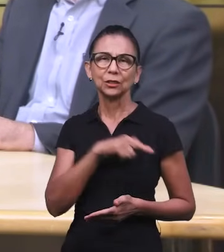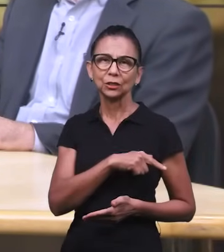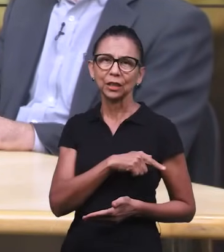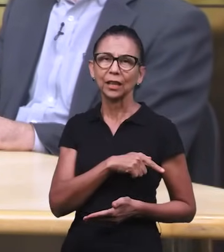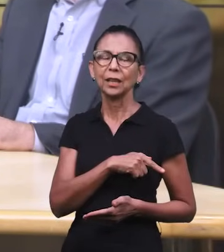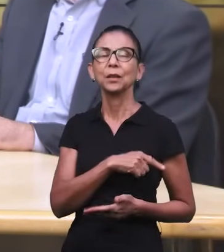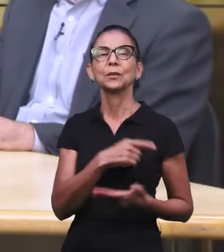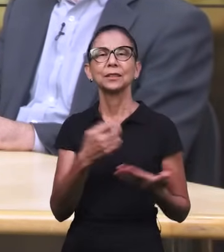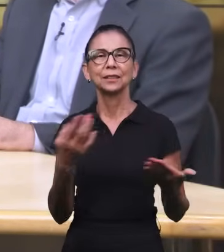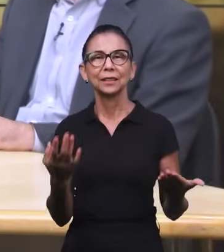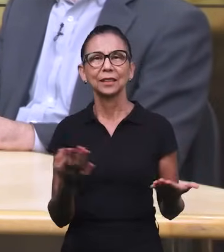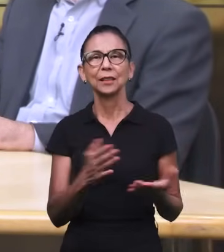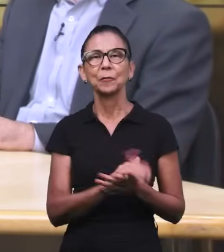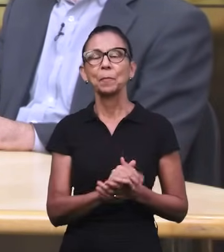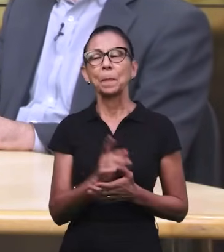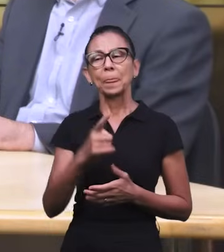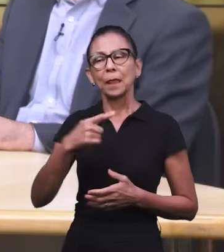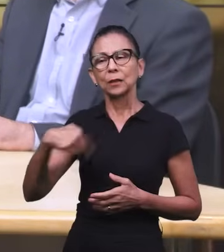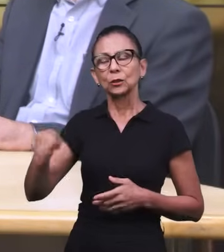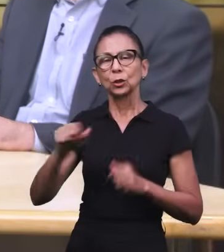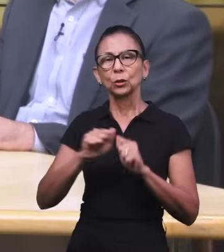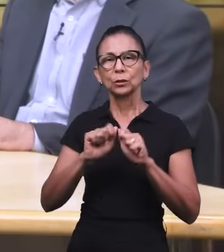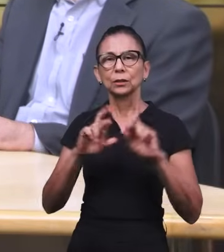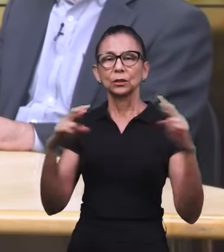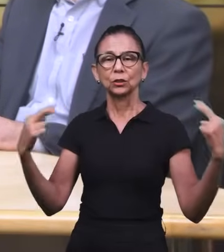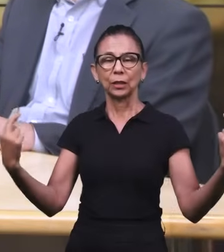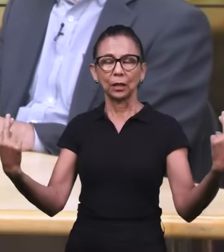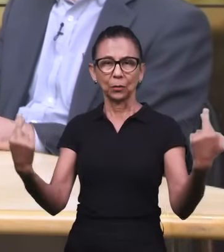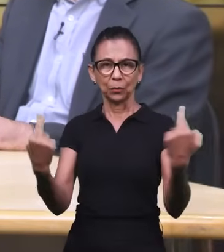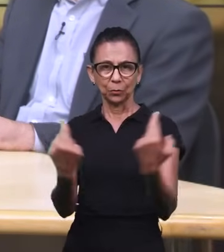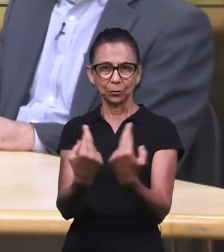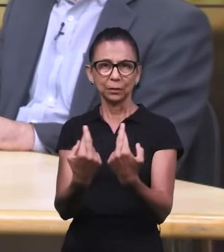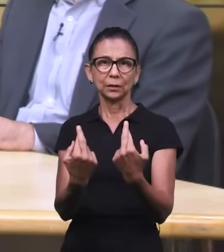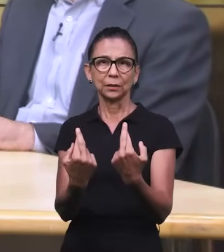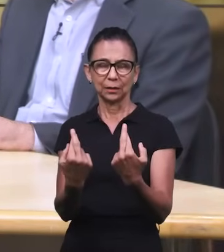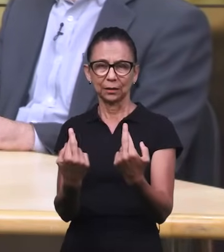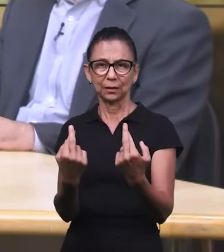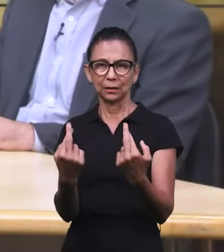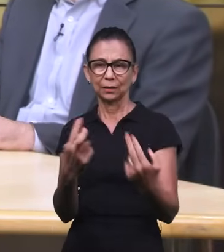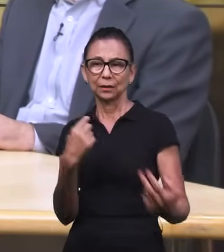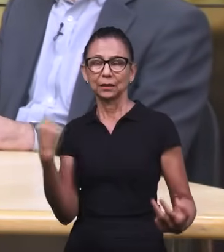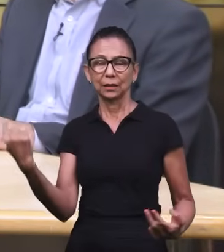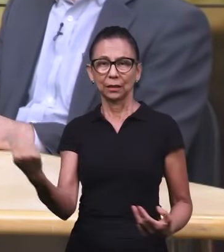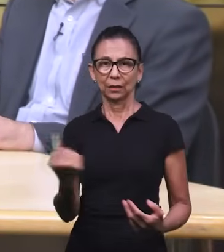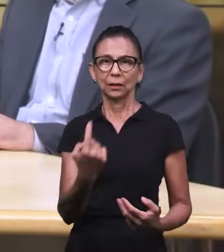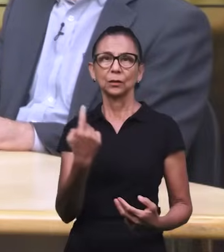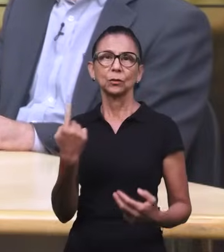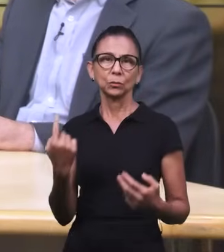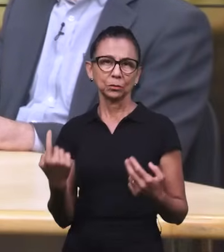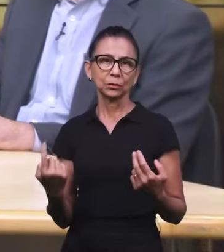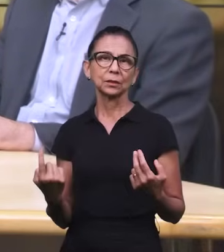Deus né são criados no evangelho aliás un são até ovela da sua igreja né da sua igreja então isso O